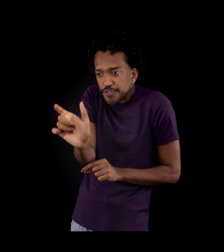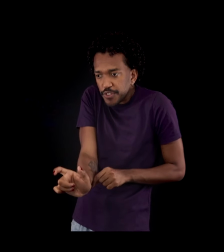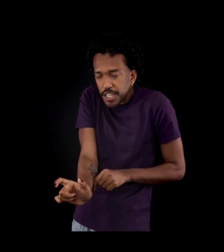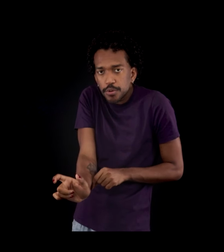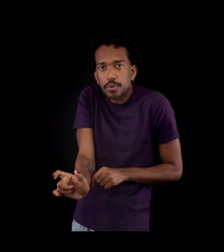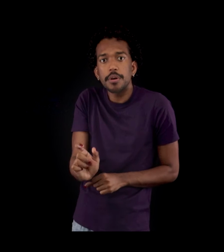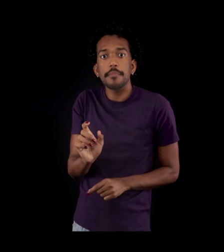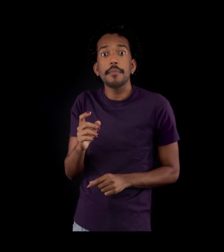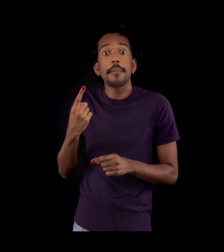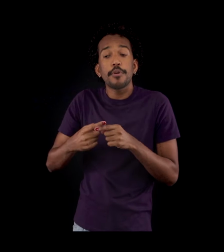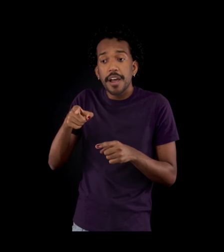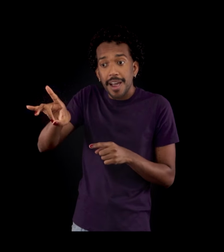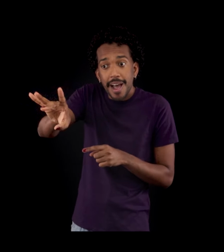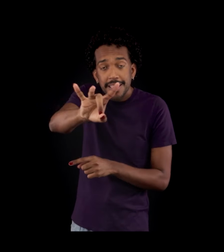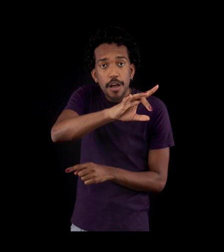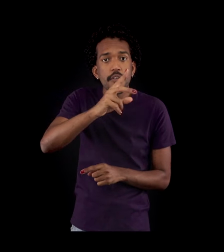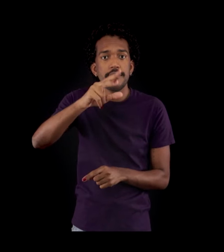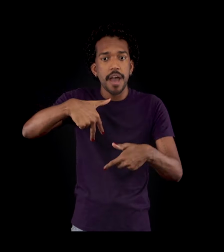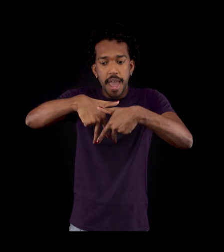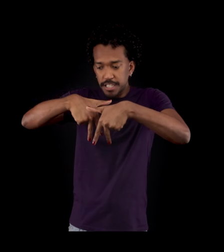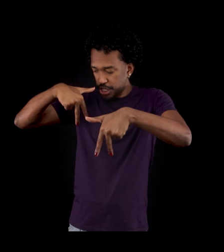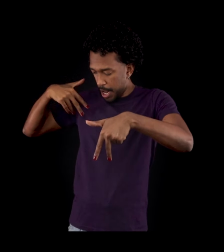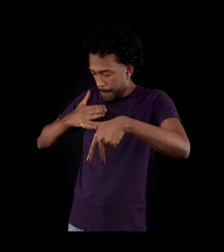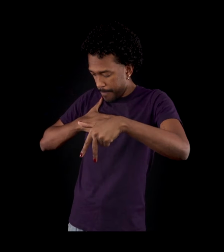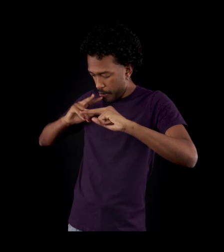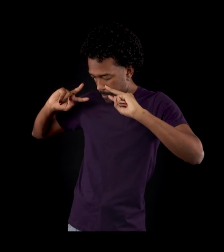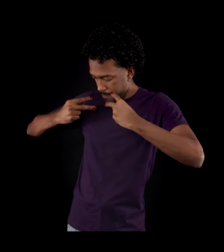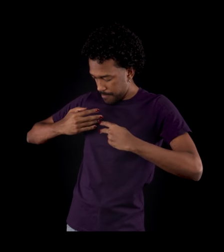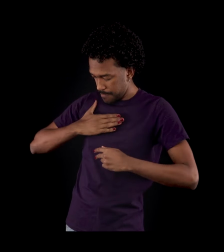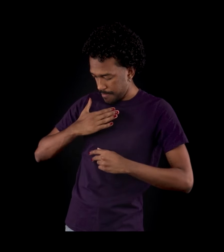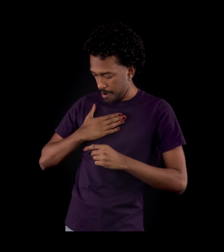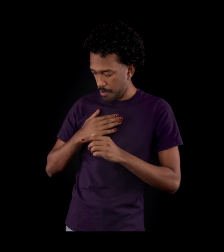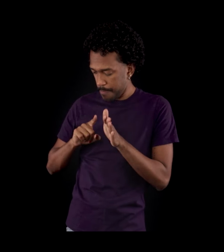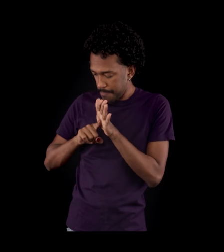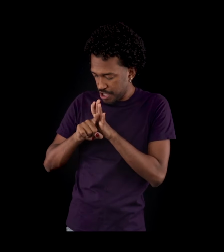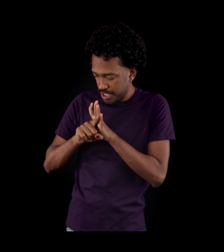quer dizer as pessoas vão pesquisar suas ancestralidades, suas histórias